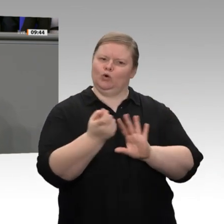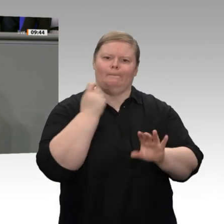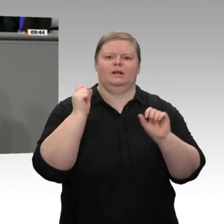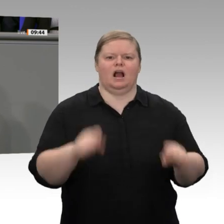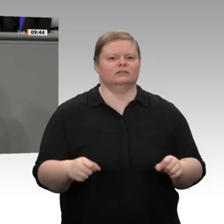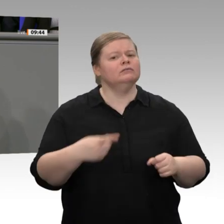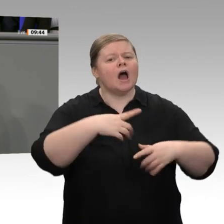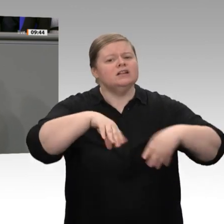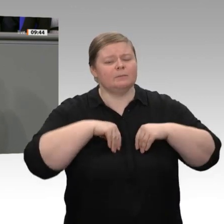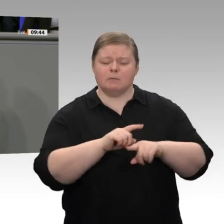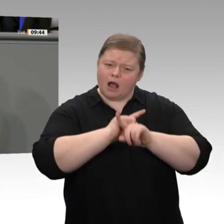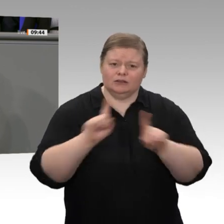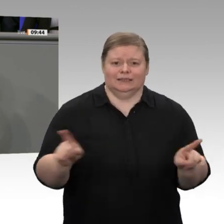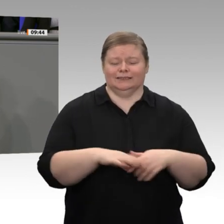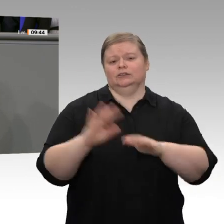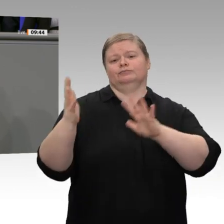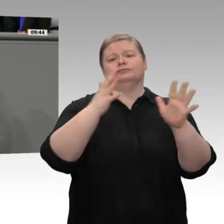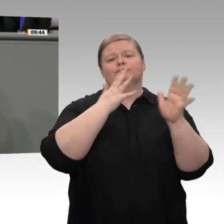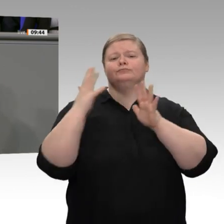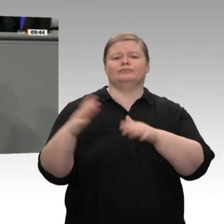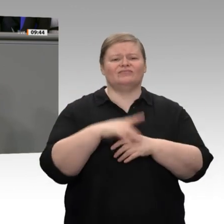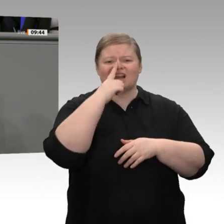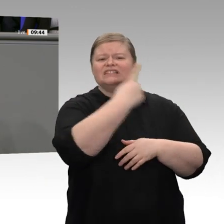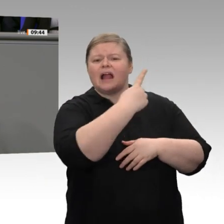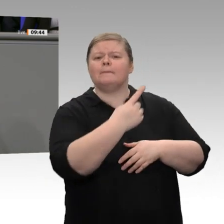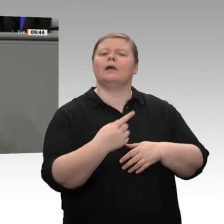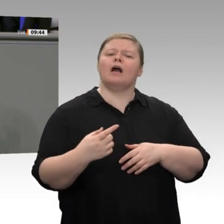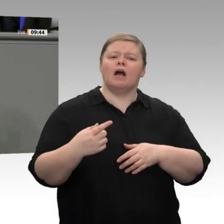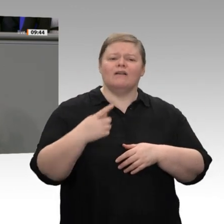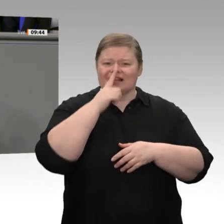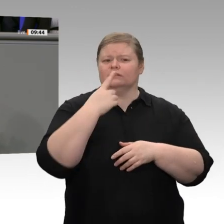an Nord Stream 2 beteiligen, bedroht werden und selbst Briefe von amerikanischen